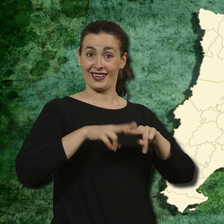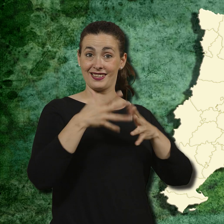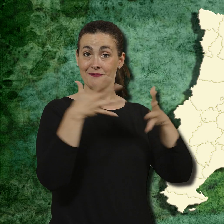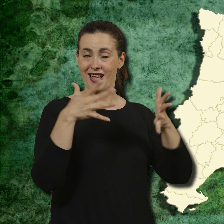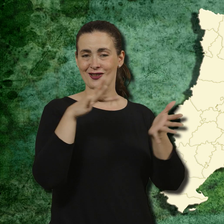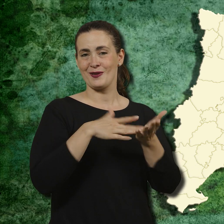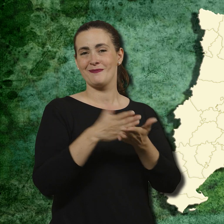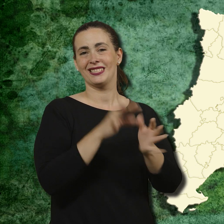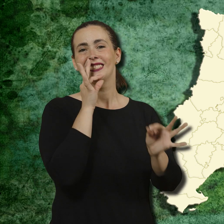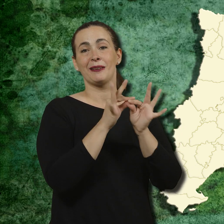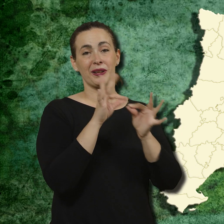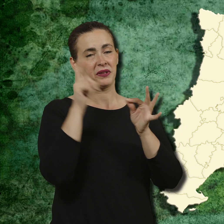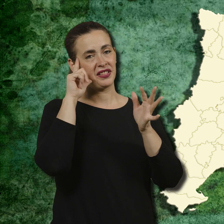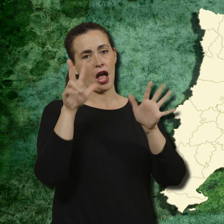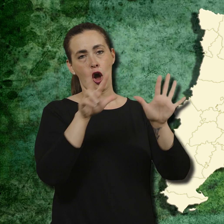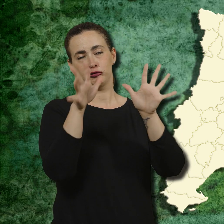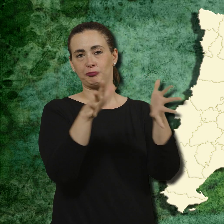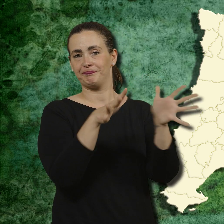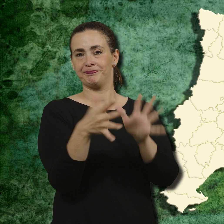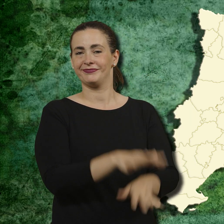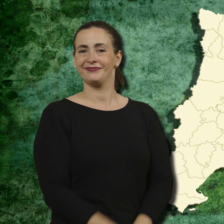Festa Major: als voltants del 8 de setembre.